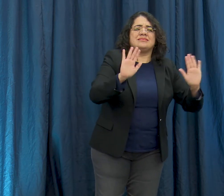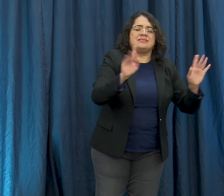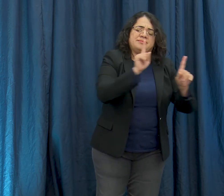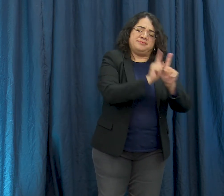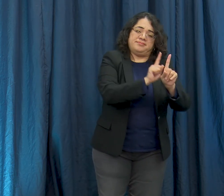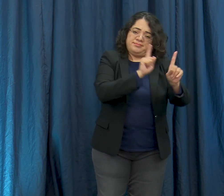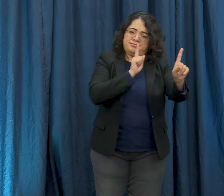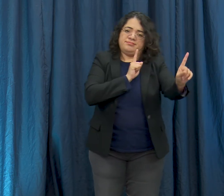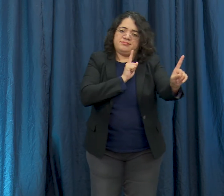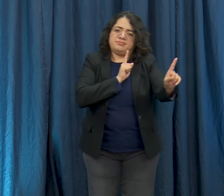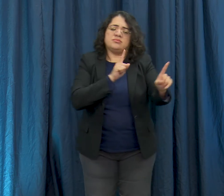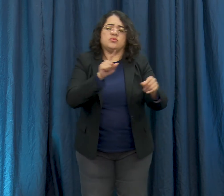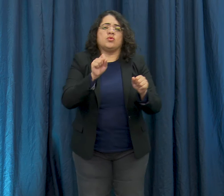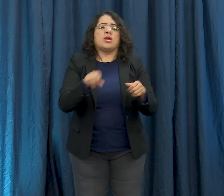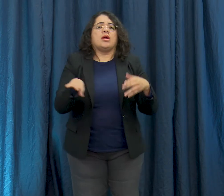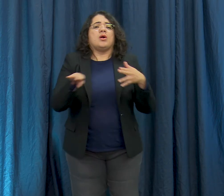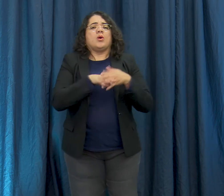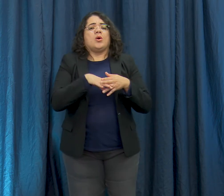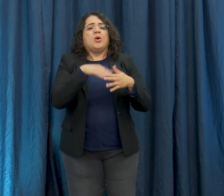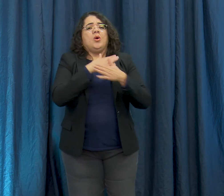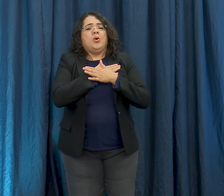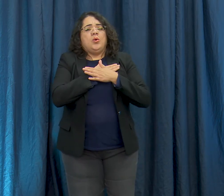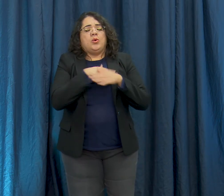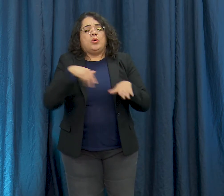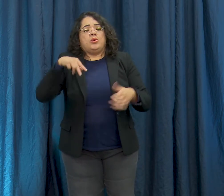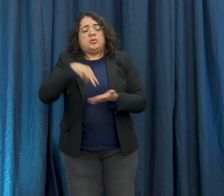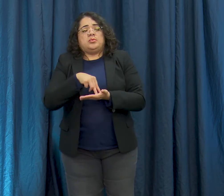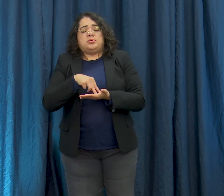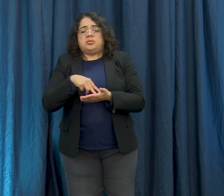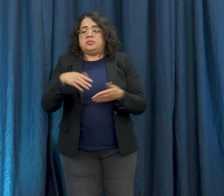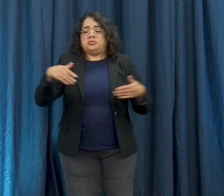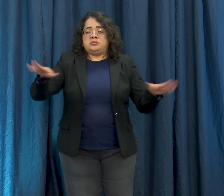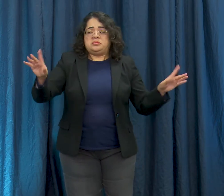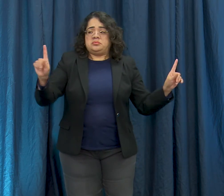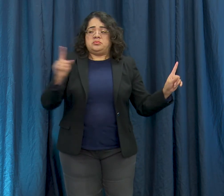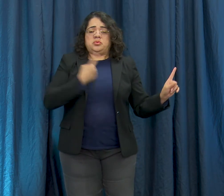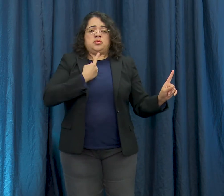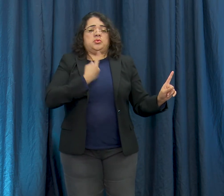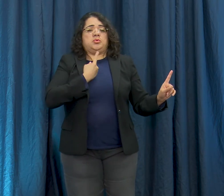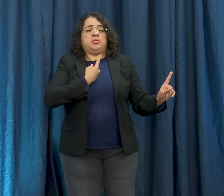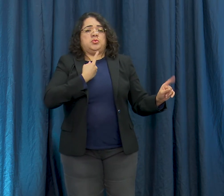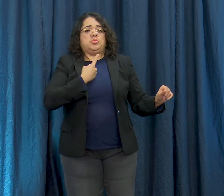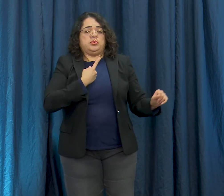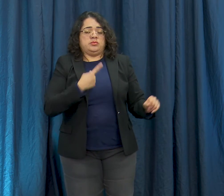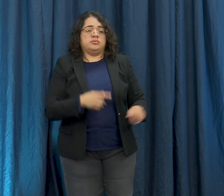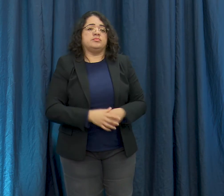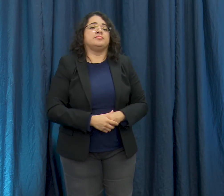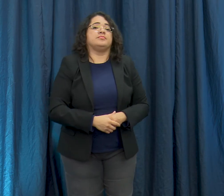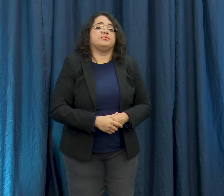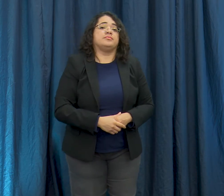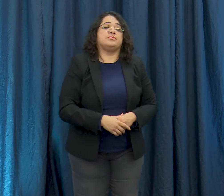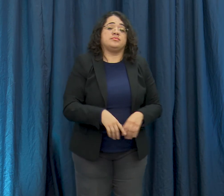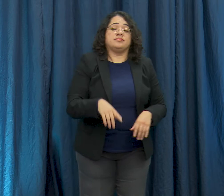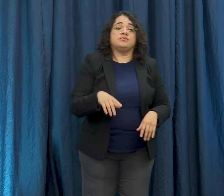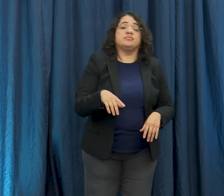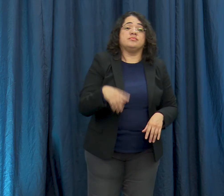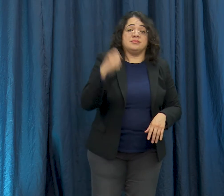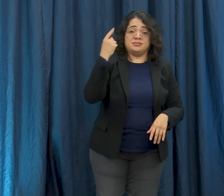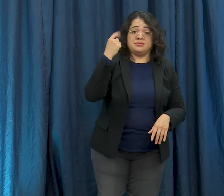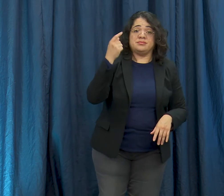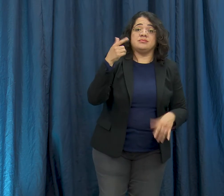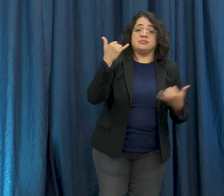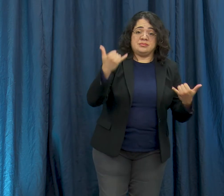brevis los centros de tennis de los an Tommy's son Prima T dou Sabri roy cohn a